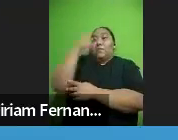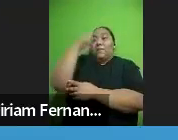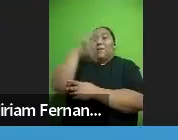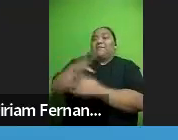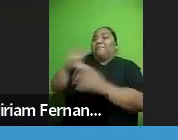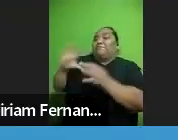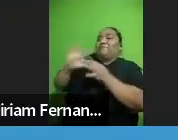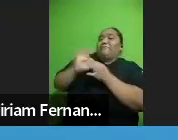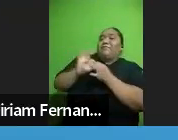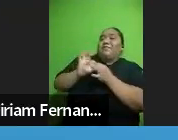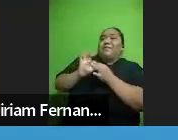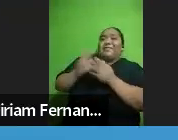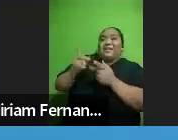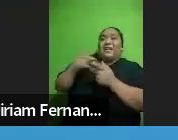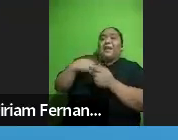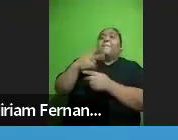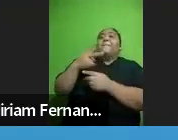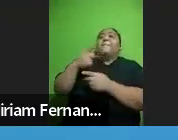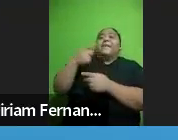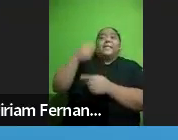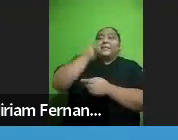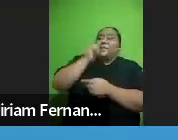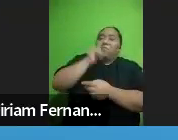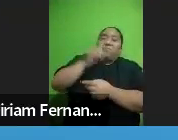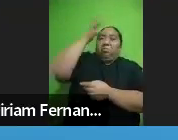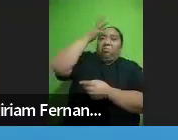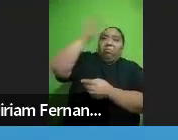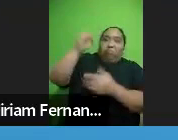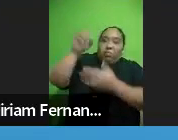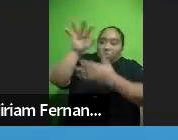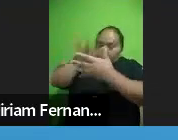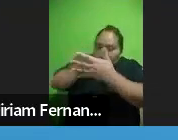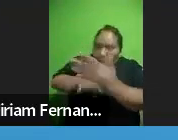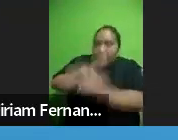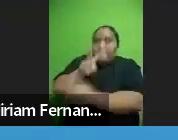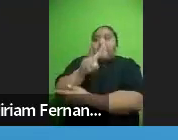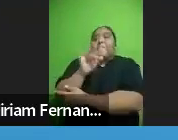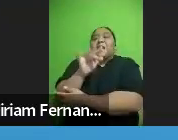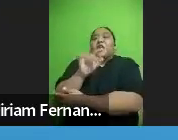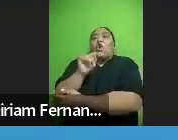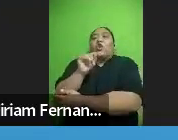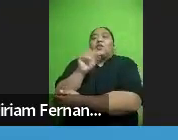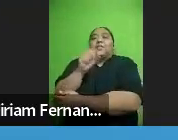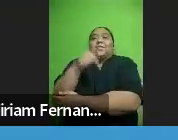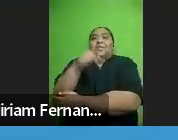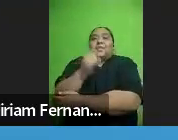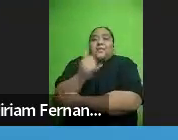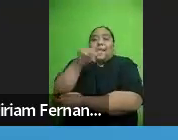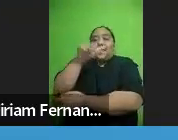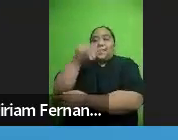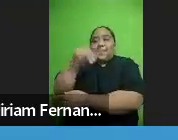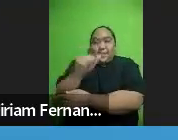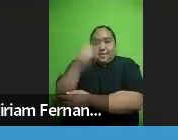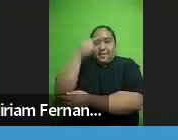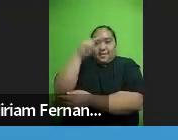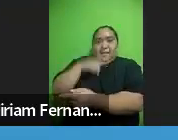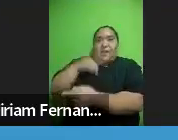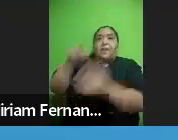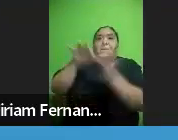Entonces, aunque esta investigación no es totalmente vivosiana, tomamos muchos de los conceptos conceptos que él conceptos que el utiliza s que él utiliza y 1 muy